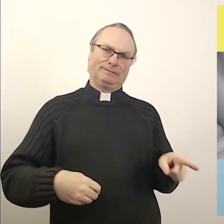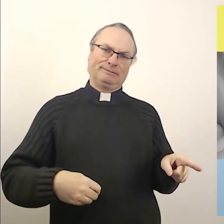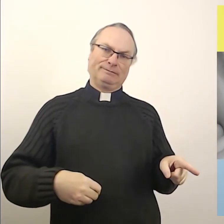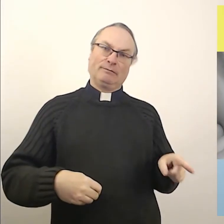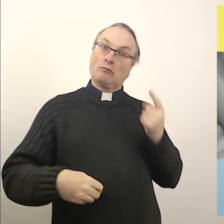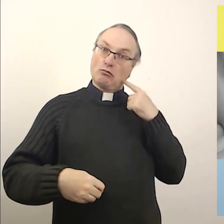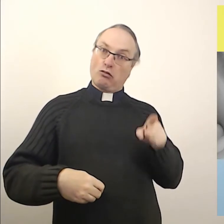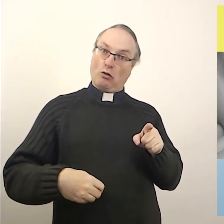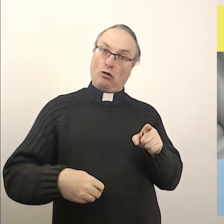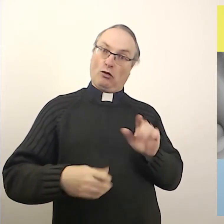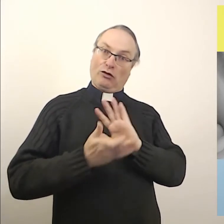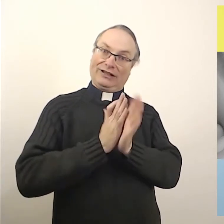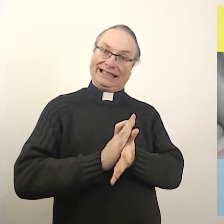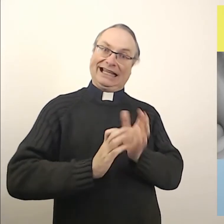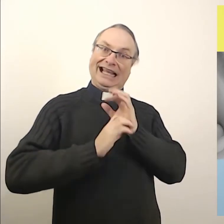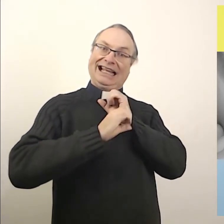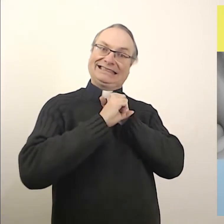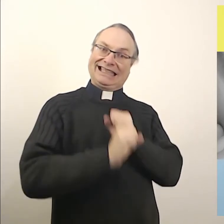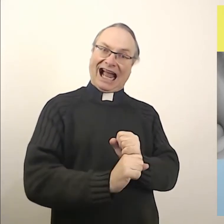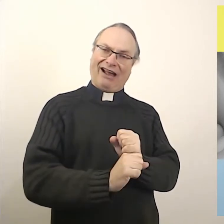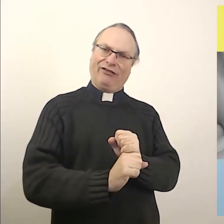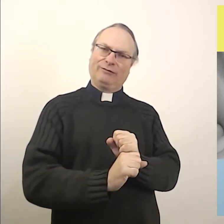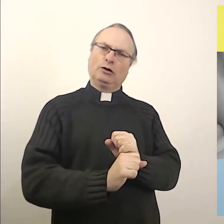pour devenir esclaves